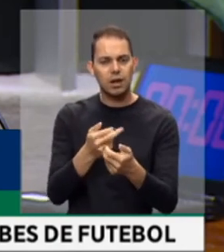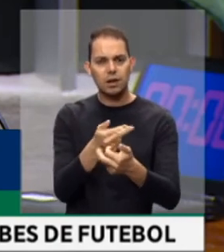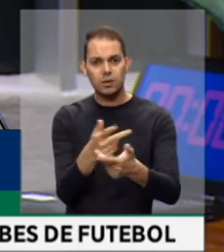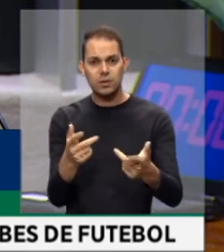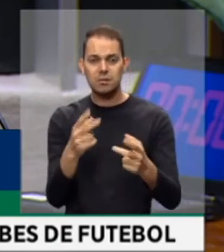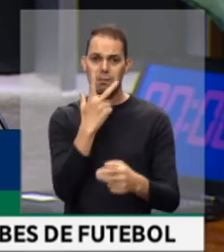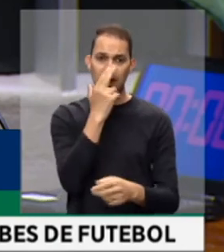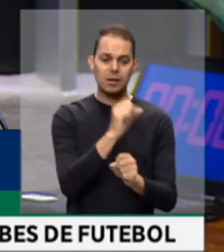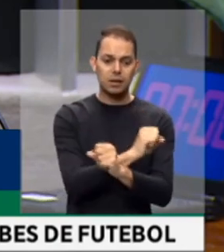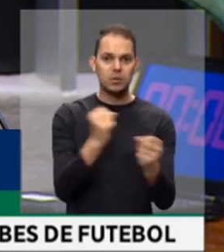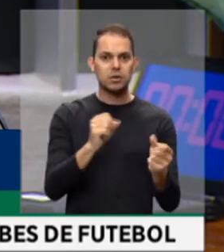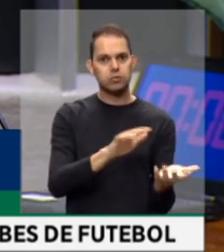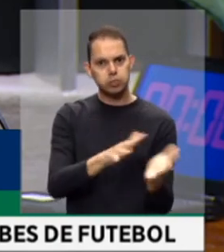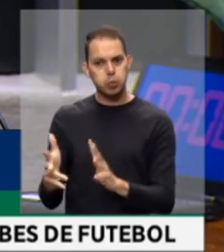IMPOSSÍVEL E FAZER DENTRO DO POSSÍVEL TUDO PARA QUE O